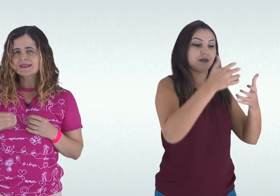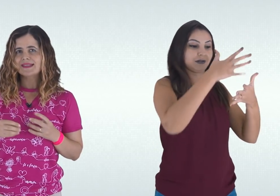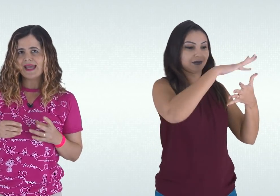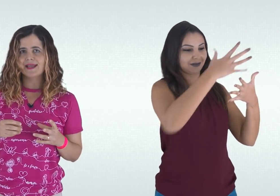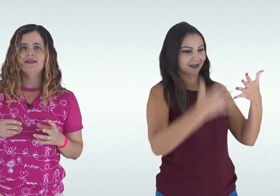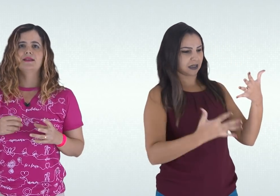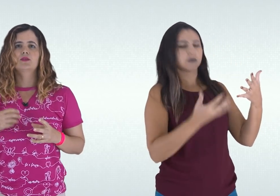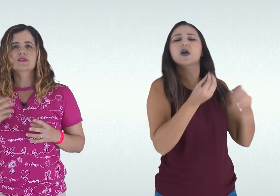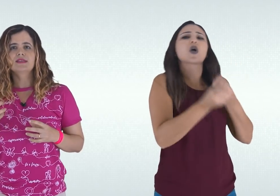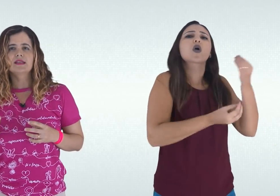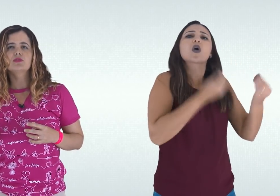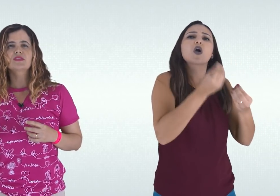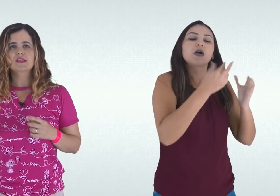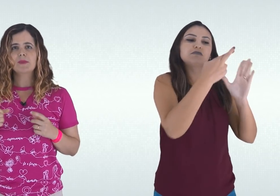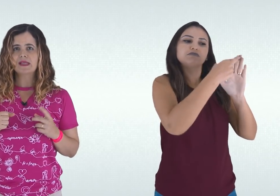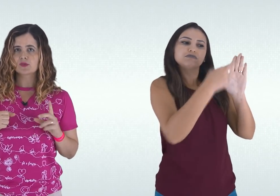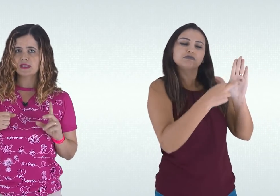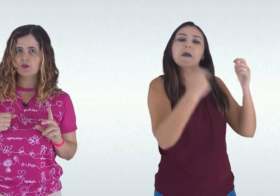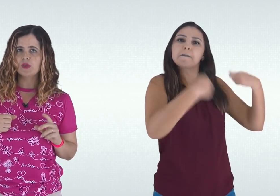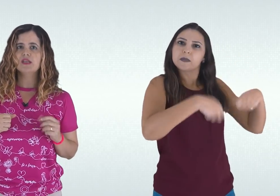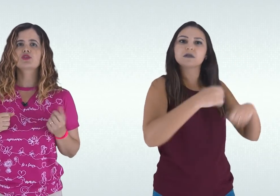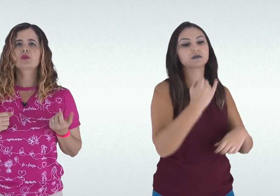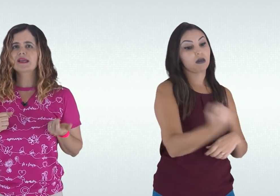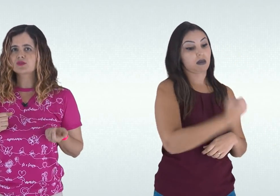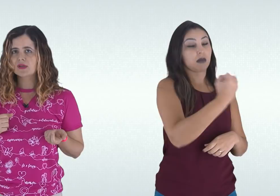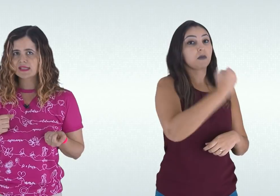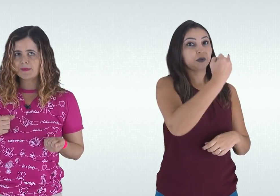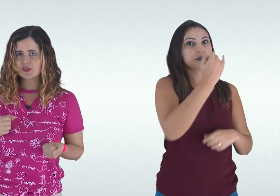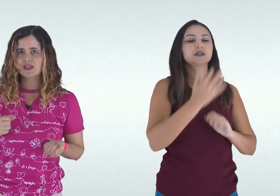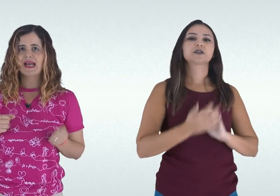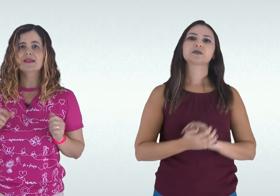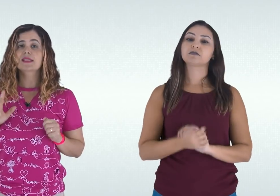técnica, considerando os aspectos linguísticos e questões gramaticais que